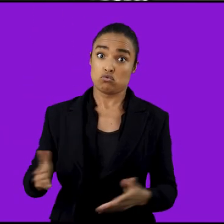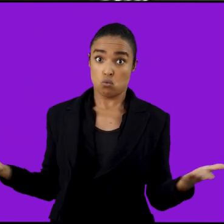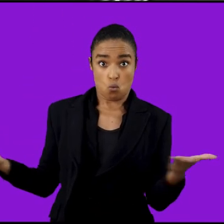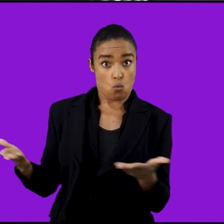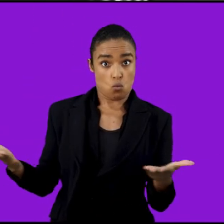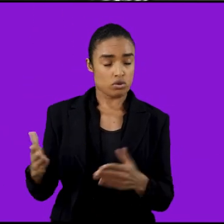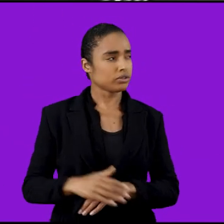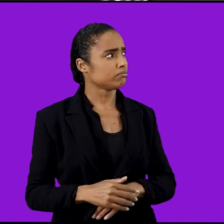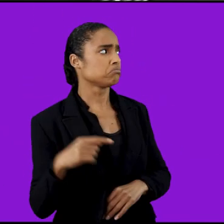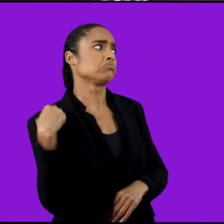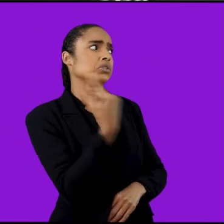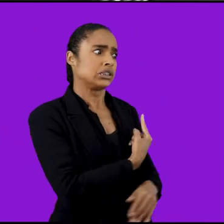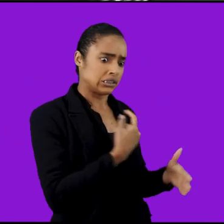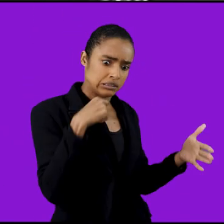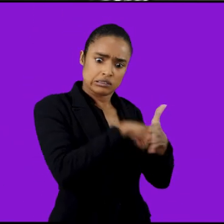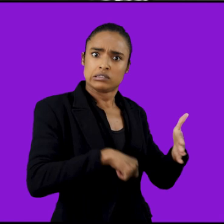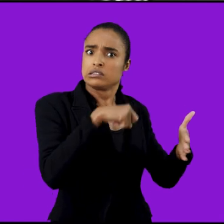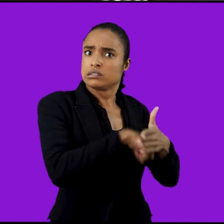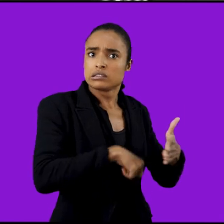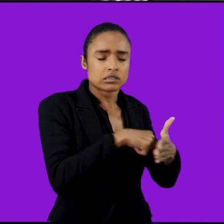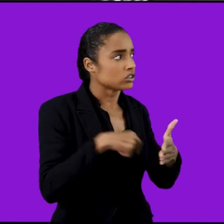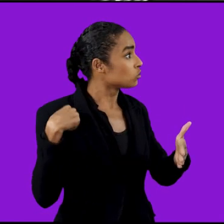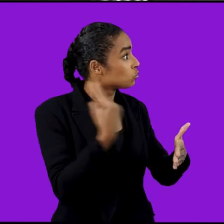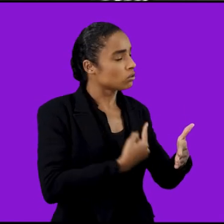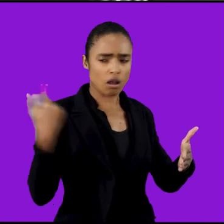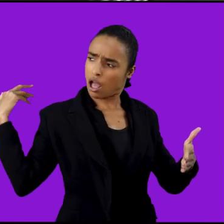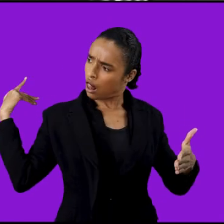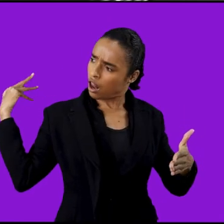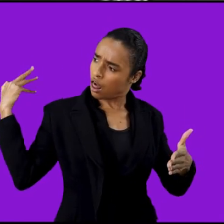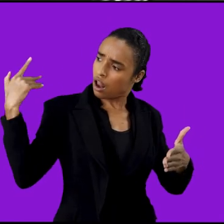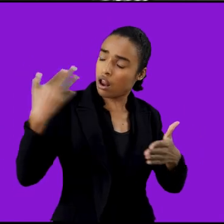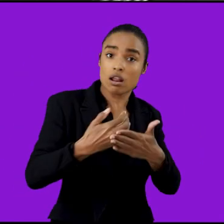A gente tem uma jornada, né? Do ponto de vista de emancipação da população negra